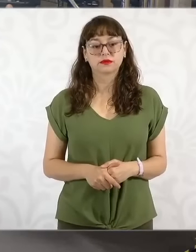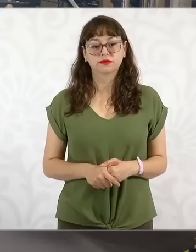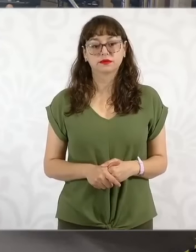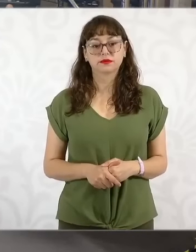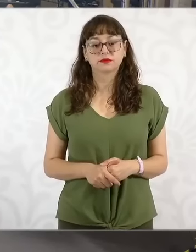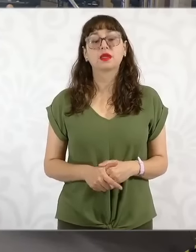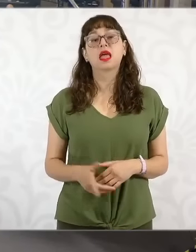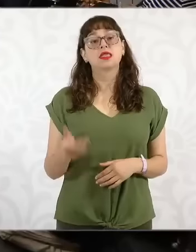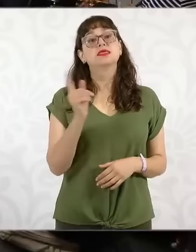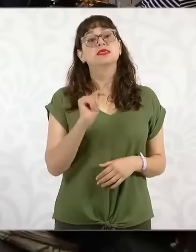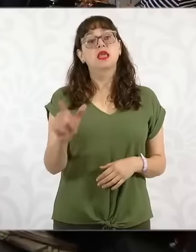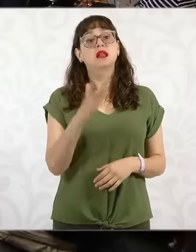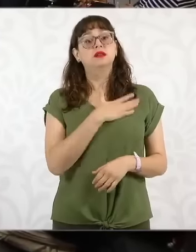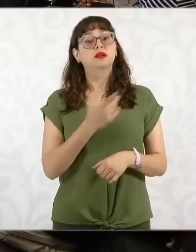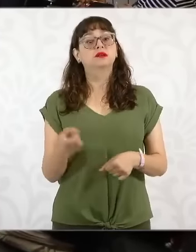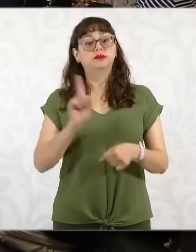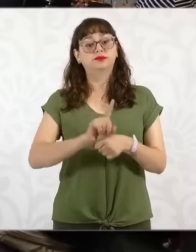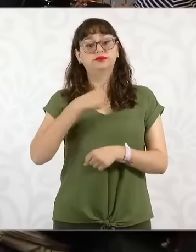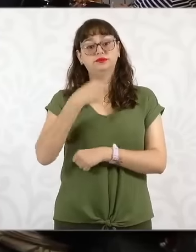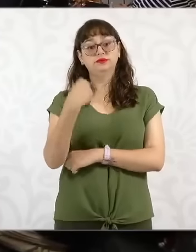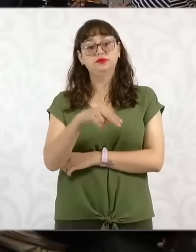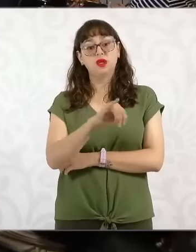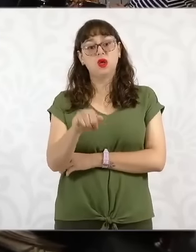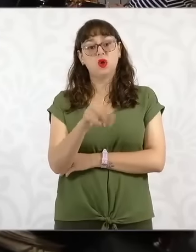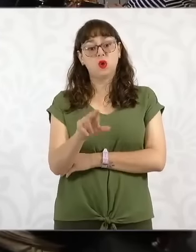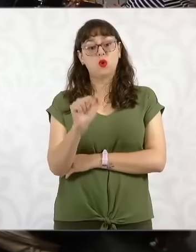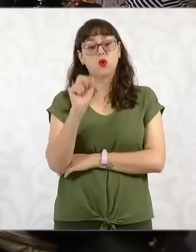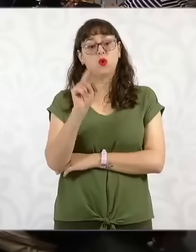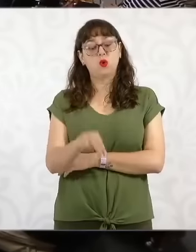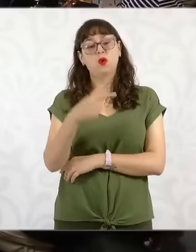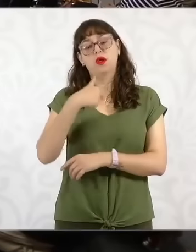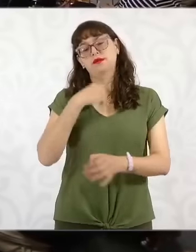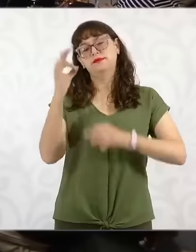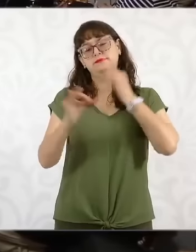¿Qué tal? Muy buenos días. Este, Juan Hernández de Diaro Basta, Tabasco del Campecho, Quitanarroy de